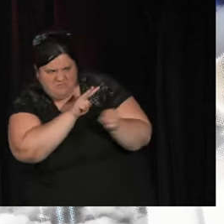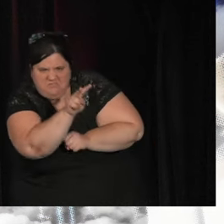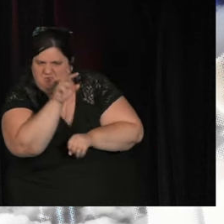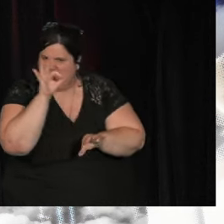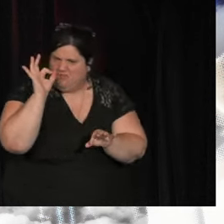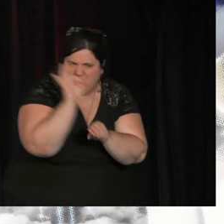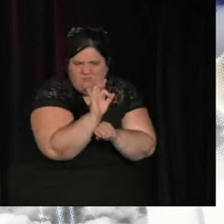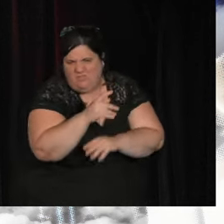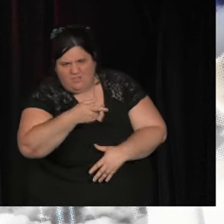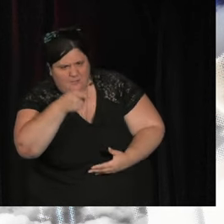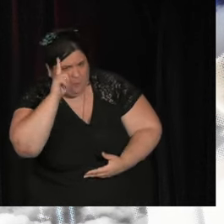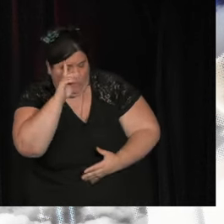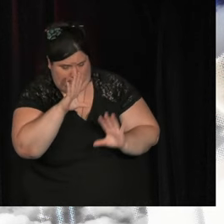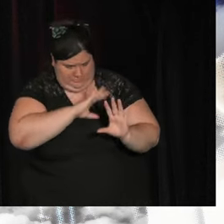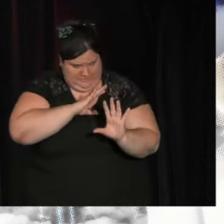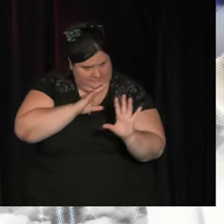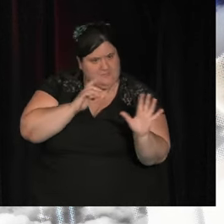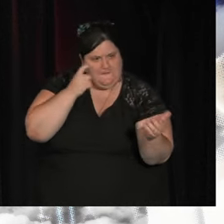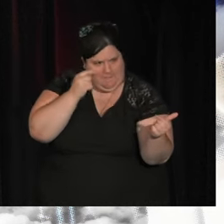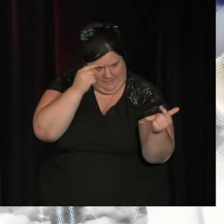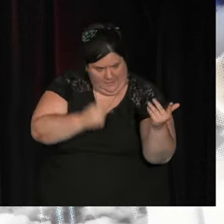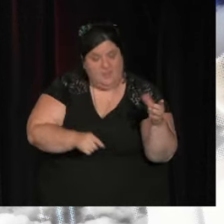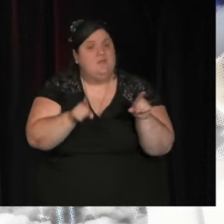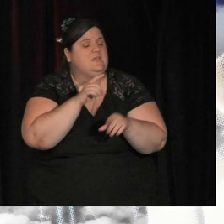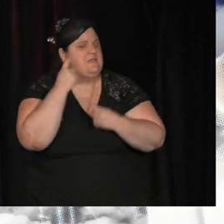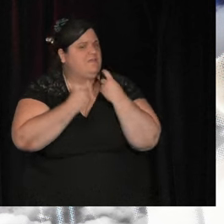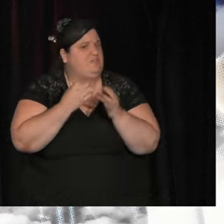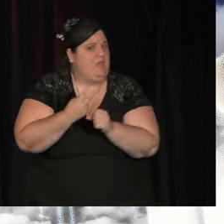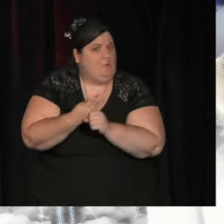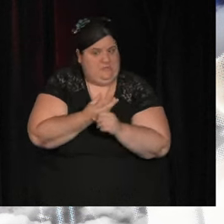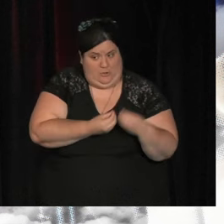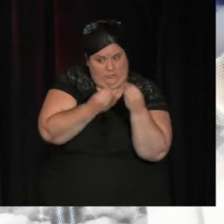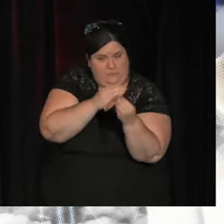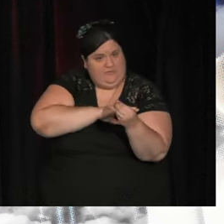s'insulter et essayer de faire en sorte de trouver des outils pour diminuer la toxicité.